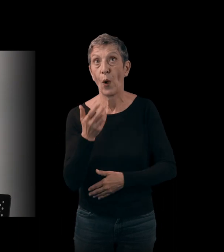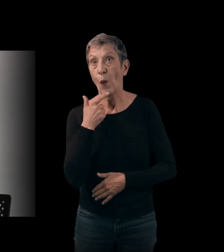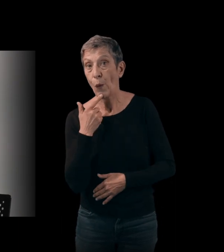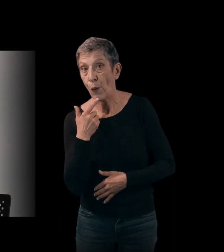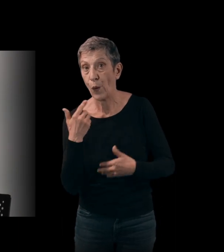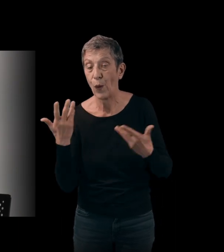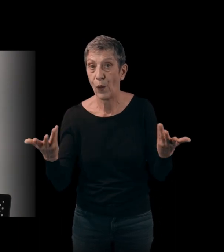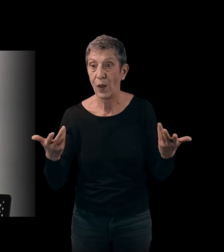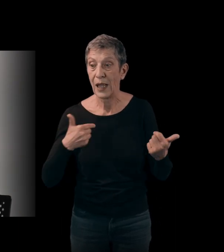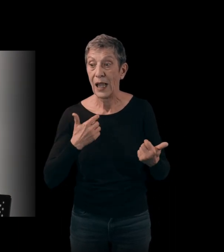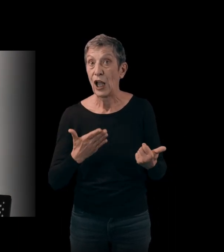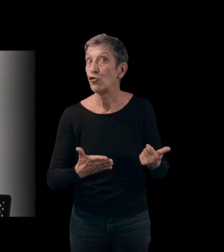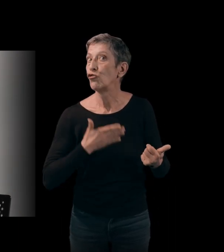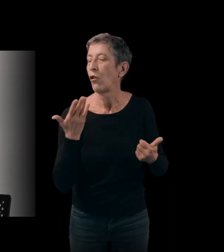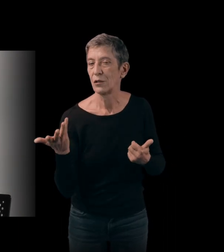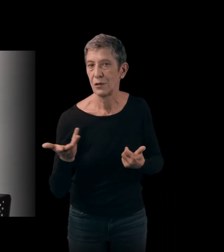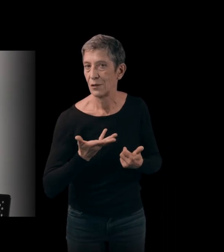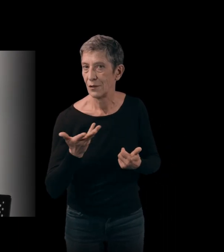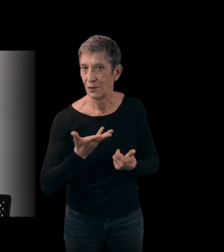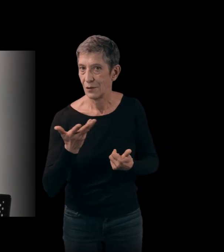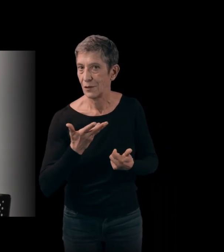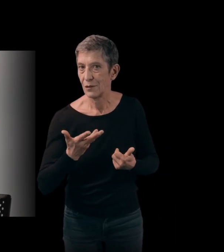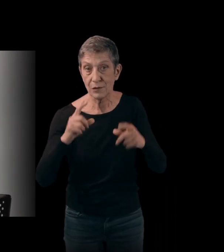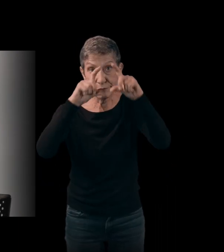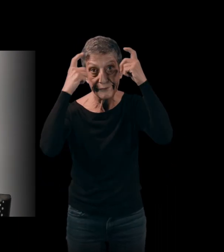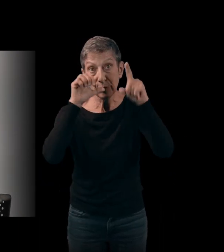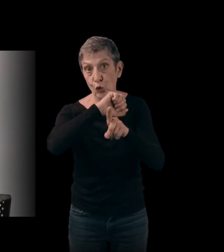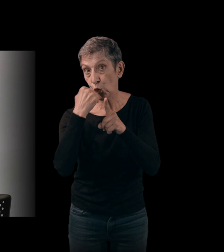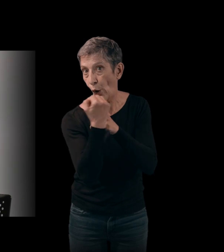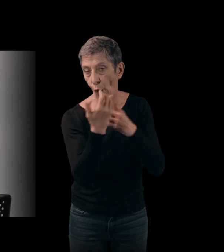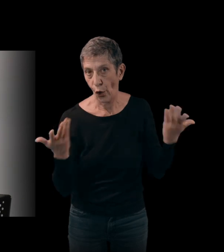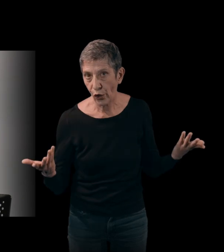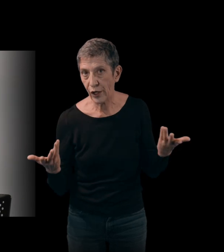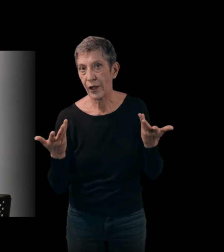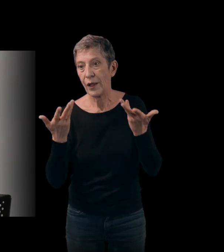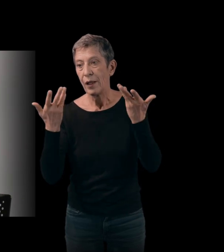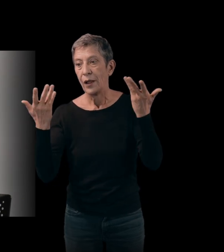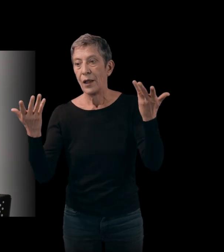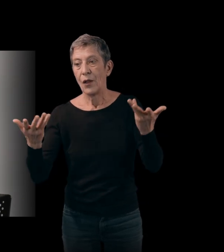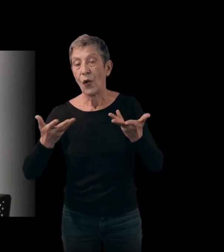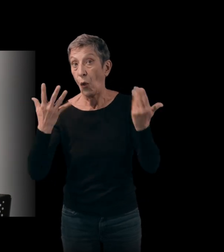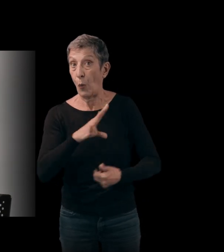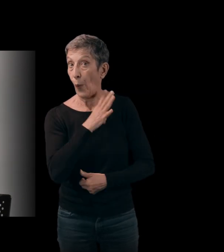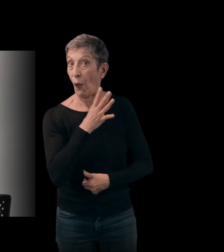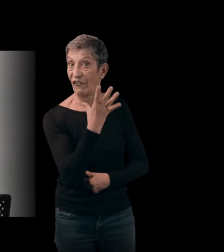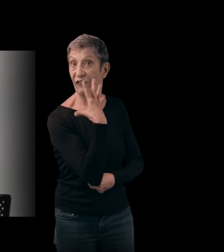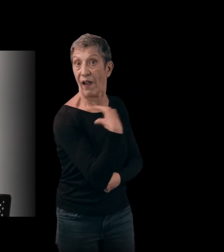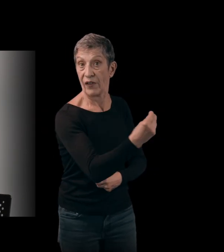J'ai eu la chance d'être invité en tant que sociologue par un prof d'histoire-géo.